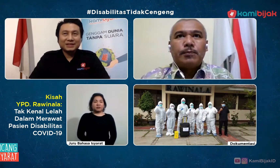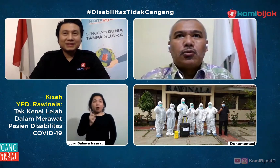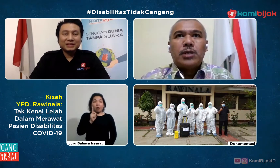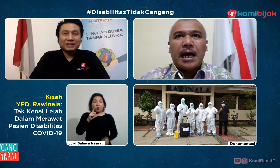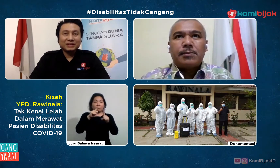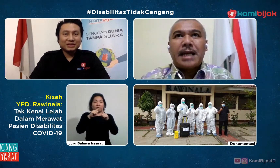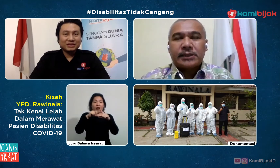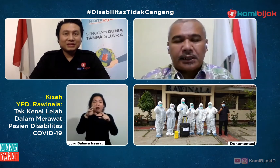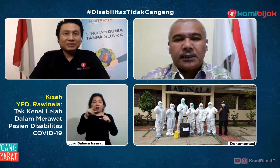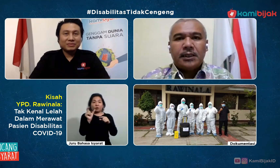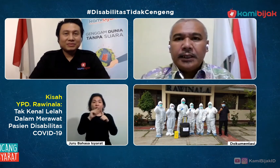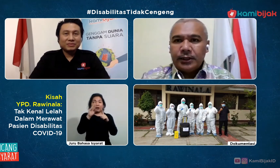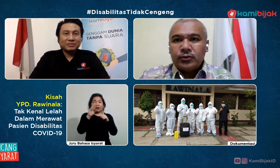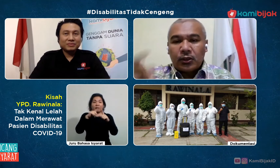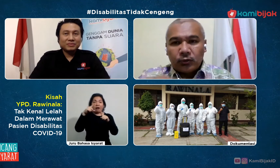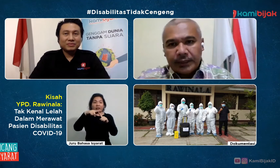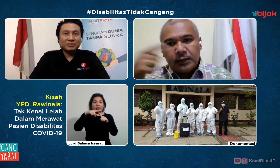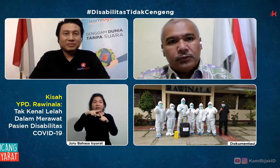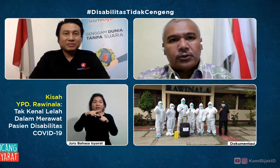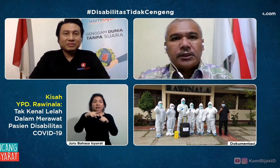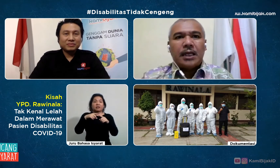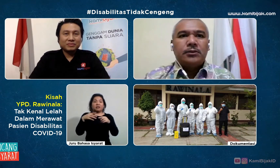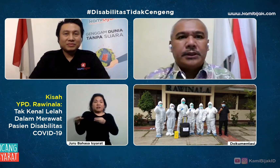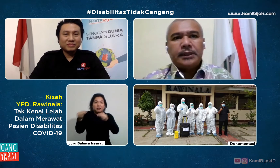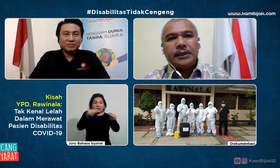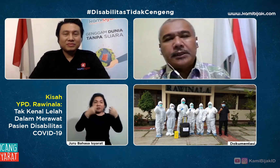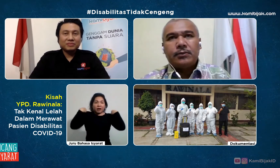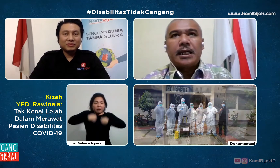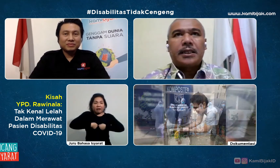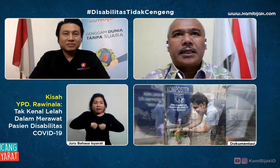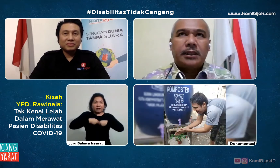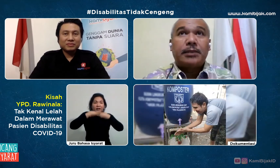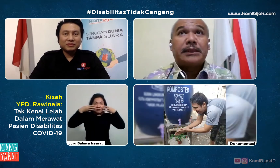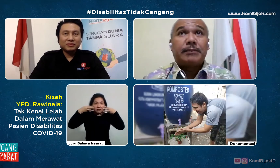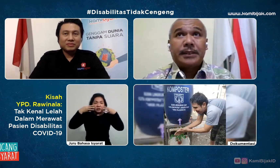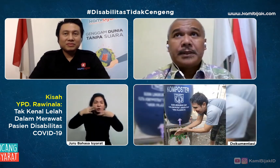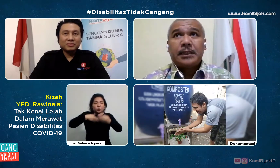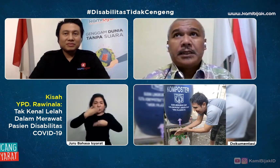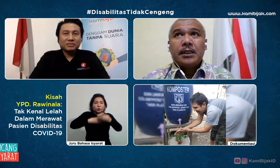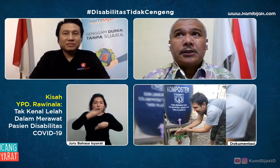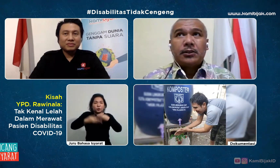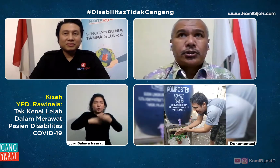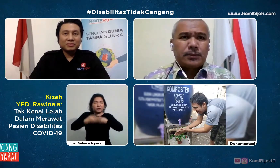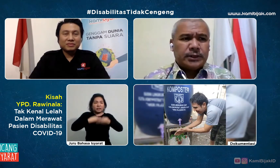kemudian penggunaan masker ini juga rutin untuk selalu digunakan oleh temen-temen terus